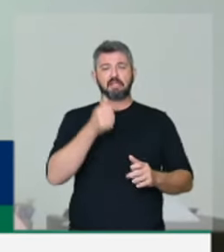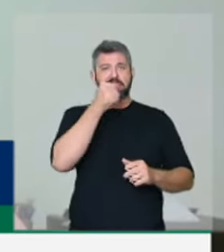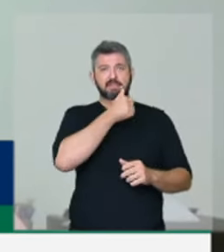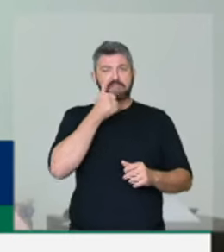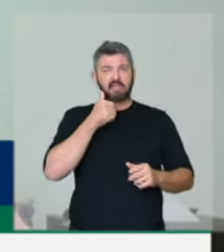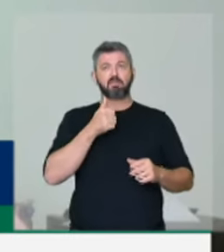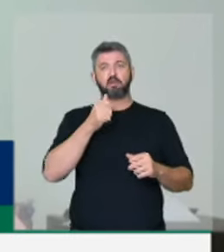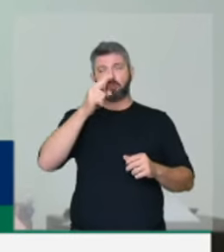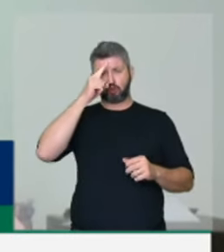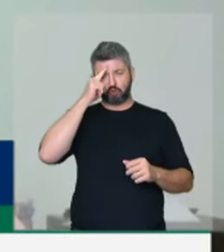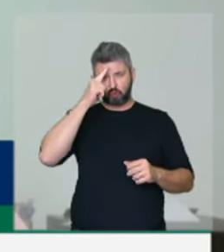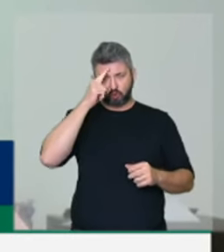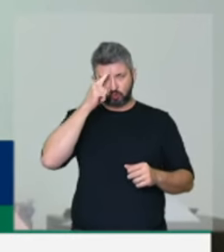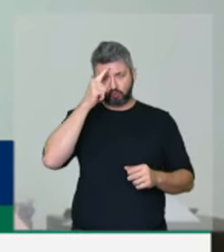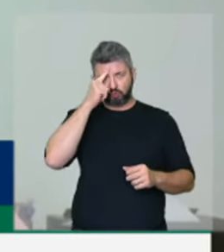TANTO SACRIFICA TODOS OS DIAS SEUS DIREITOS, SUAS VIDAS E